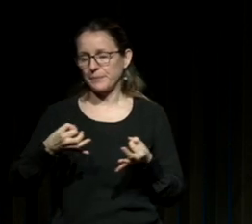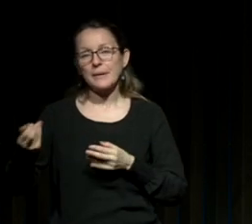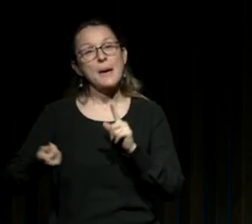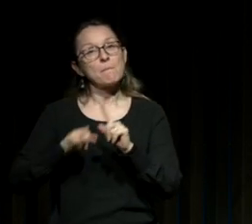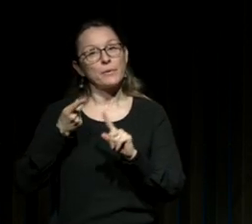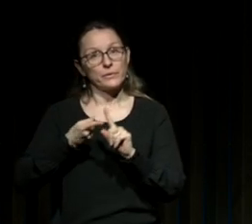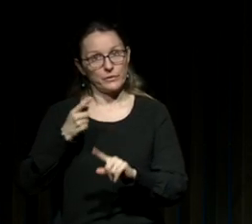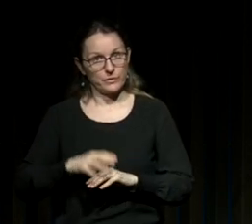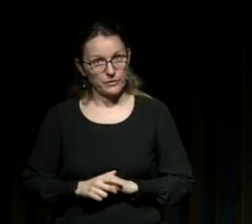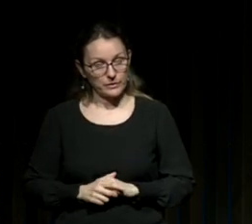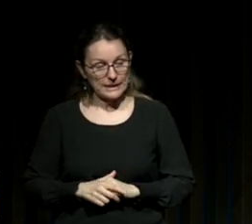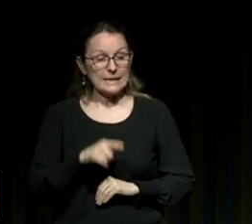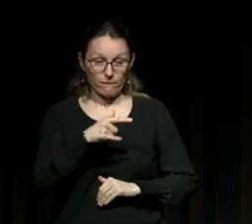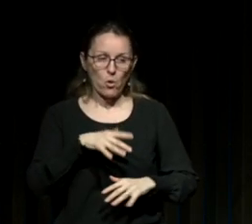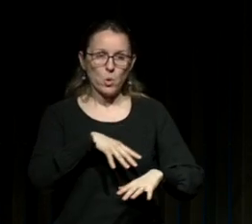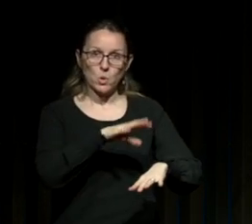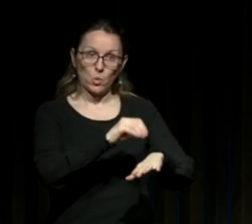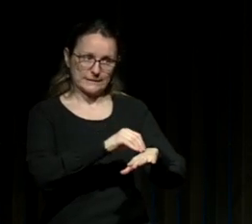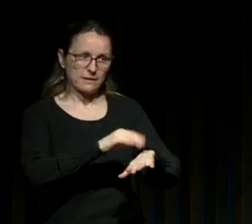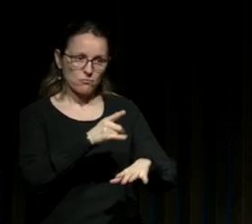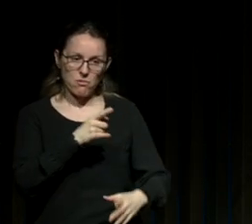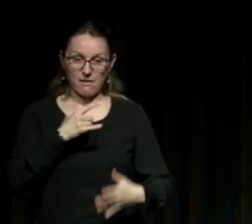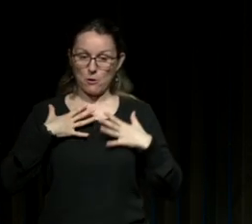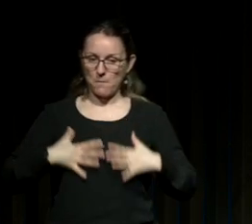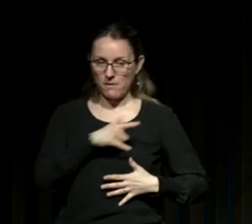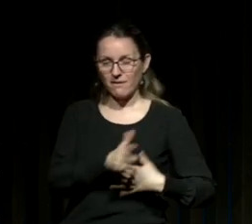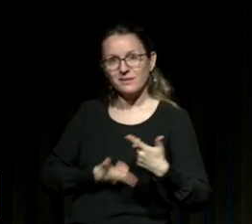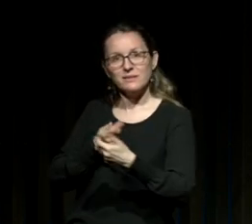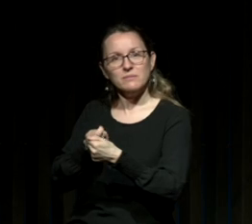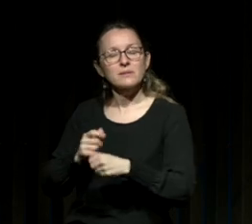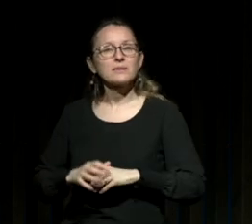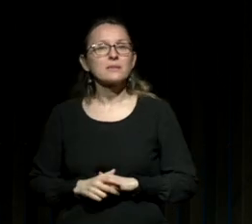comportementaux je vais vous l'illustré et juste après par par quelques études qui